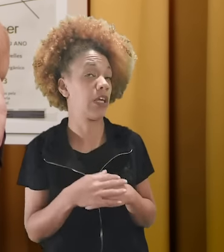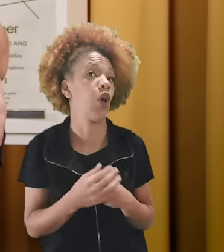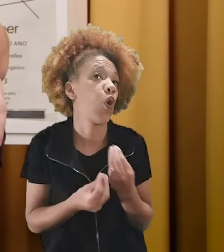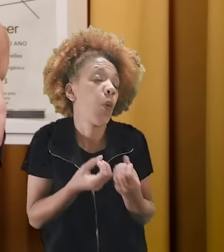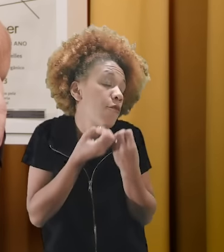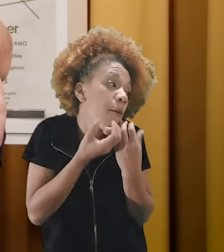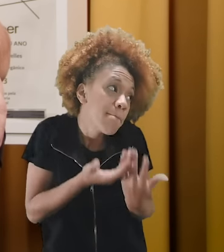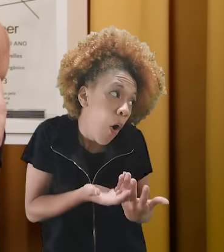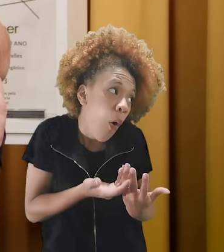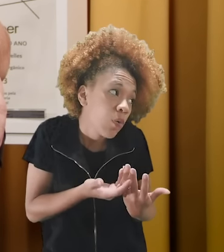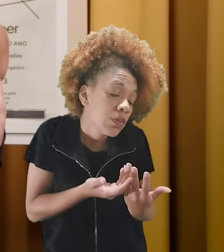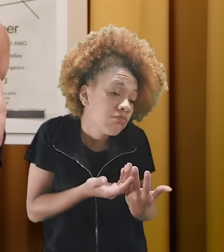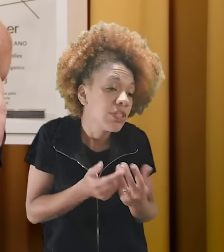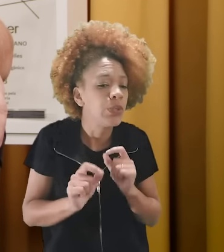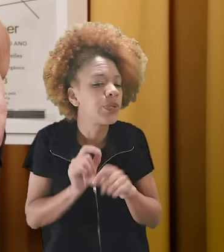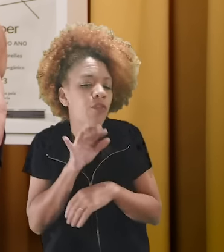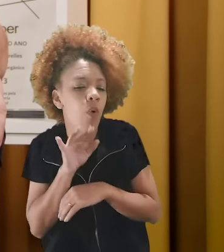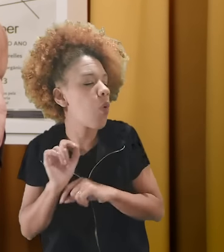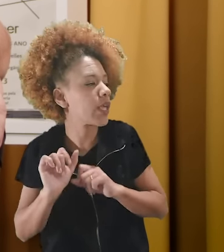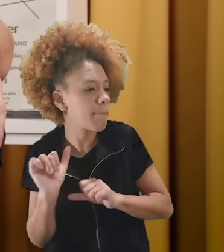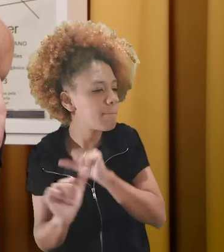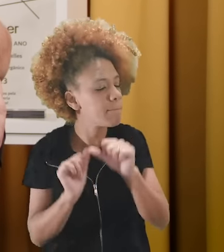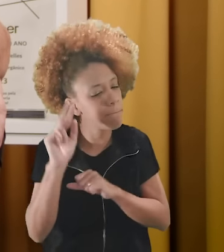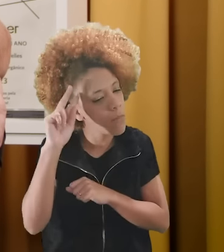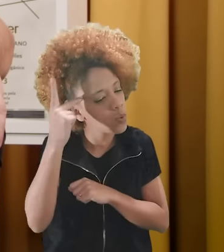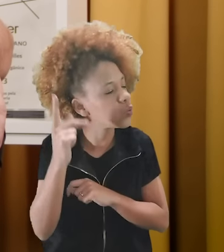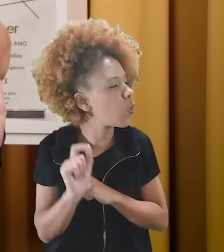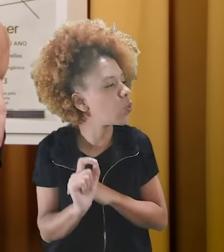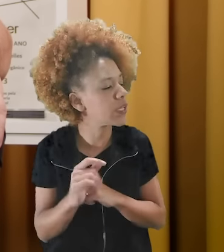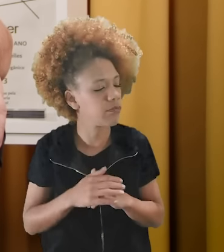como isso foi bom e como isso foi ruim o que que mudou na sua cabeça o que que você O que que você